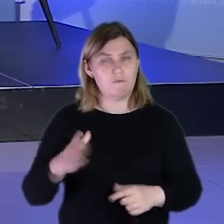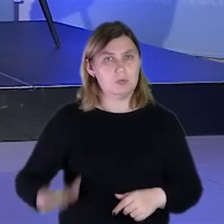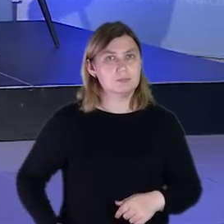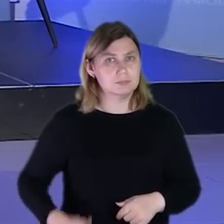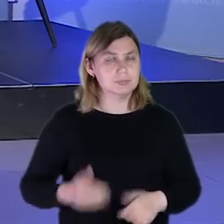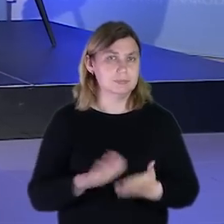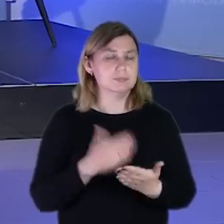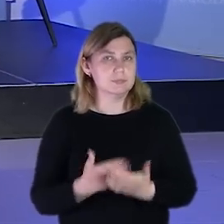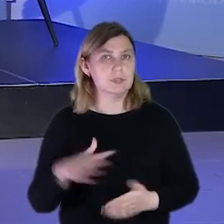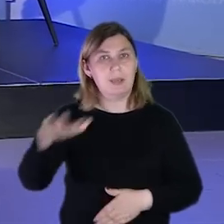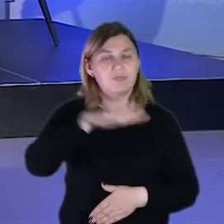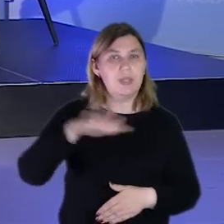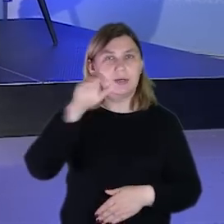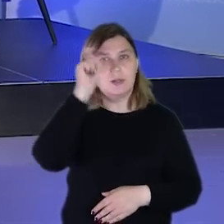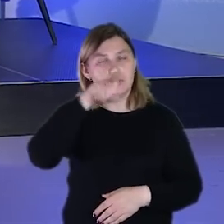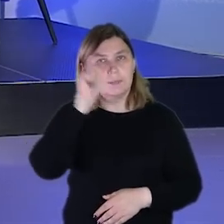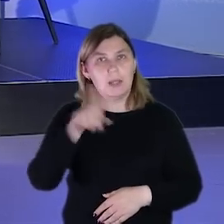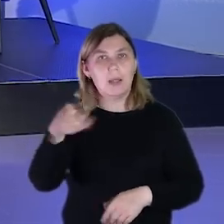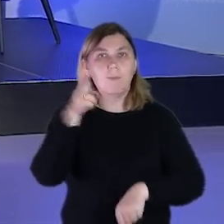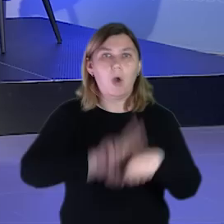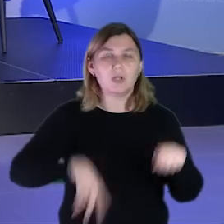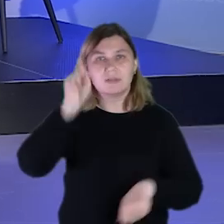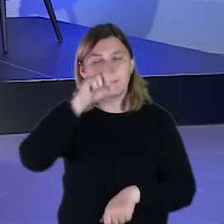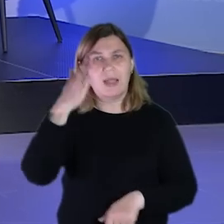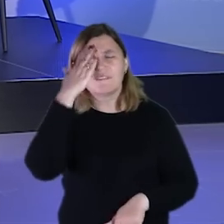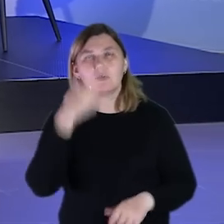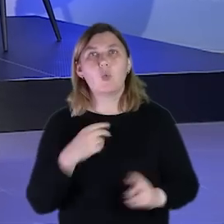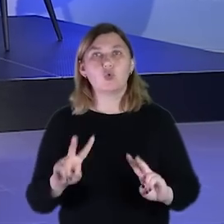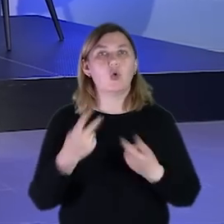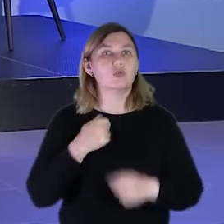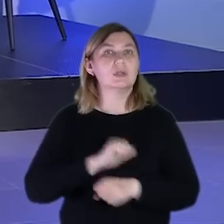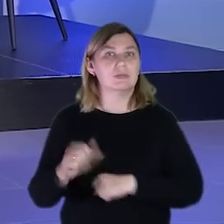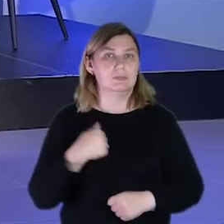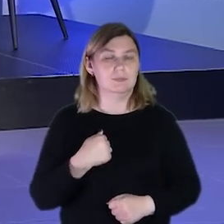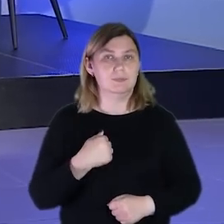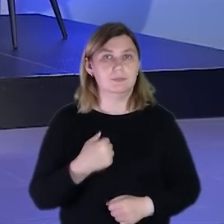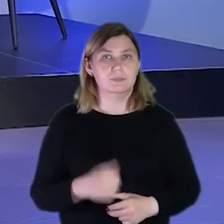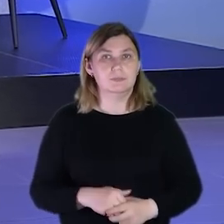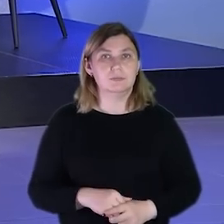po to, żeby na terenie Niemiec policjant niemiecki wiedział, skąd jesteśmy tak naprawdę.